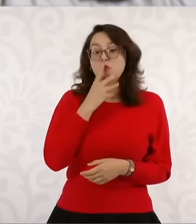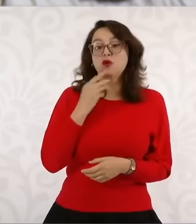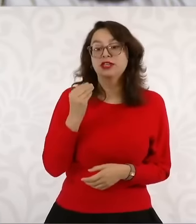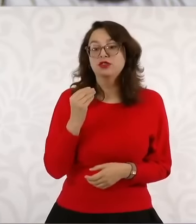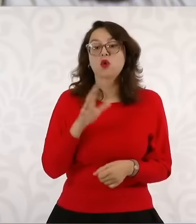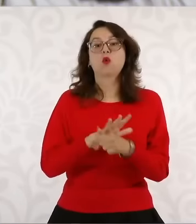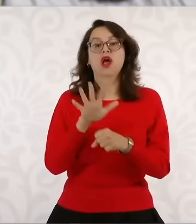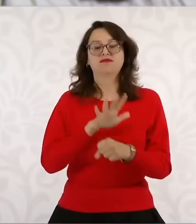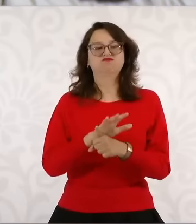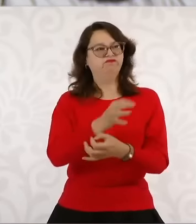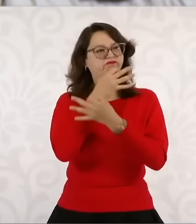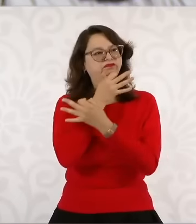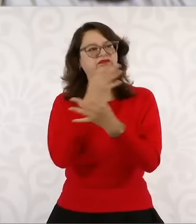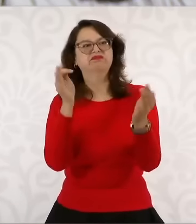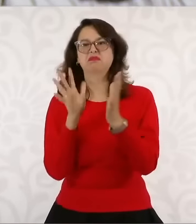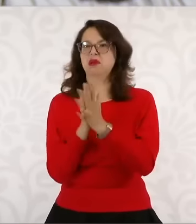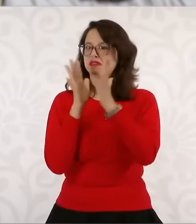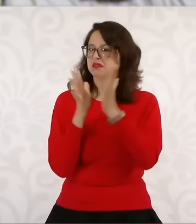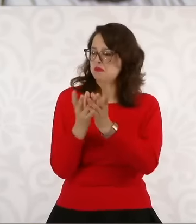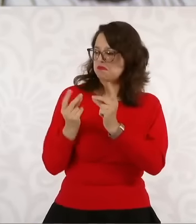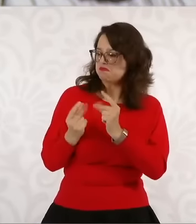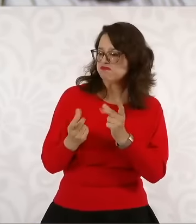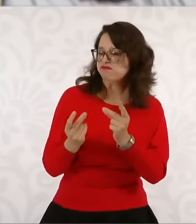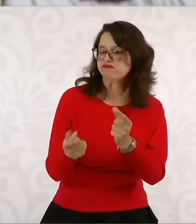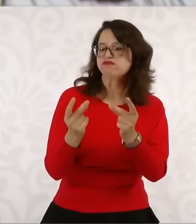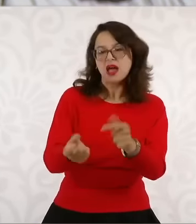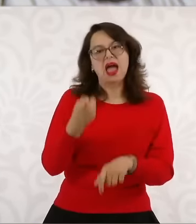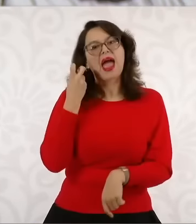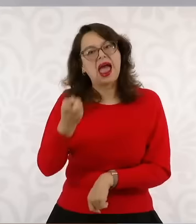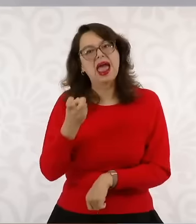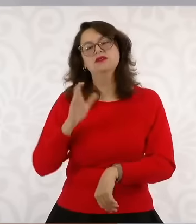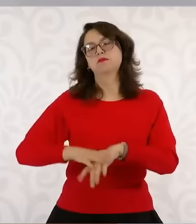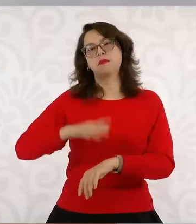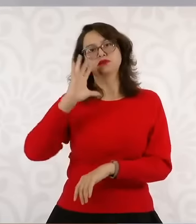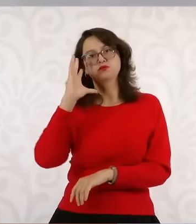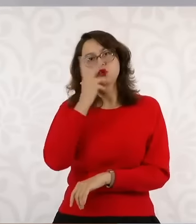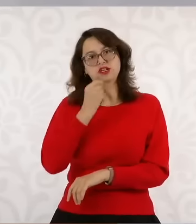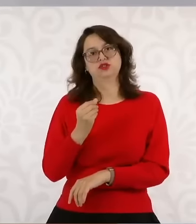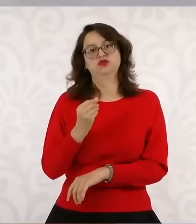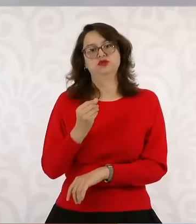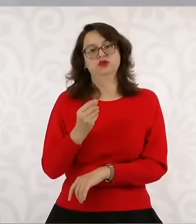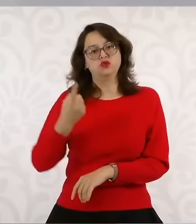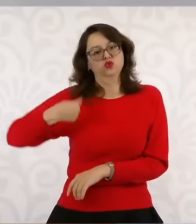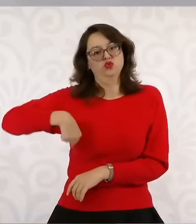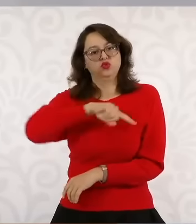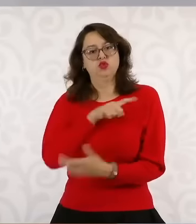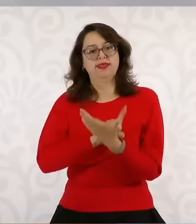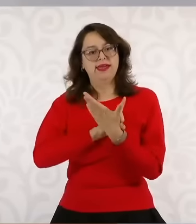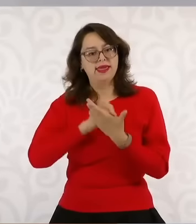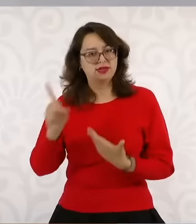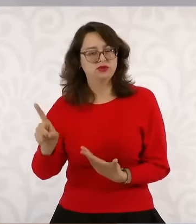voz y participamos, porque eso tiene que ver con el reconocimiento de nuestros derechos. Entonces,